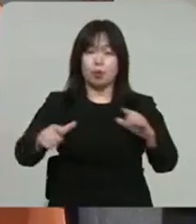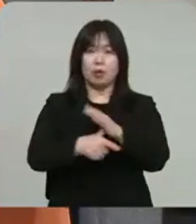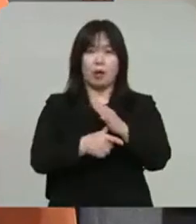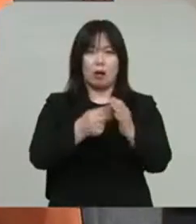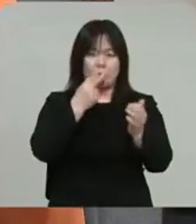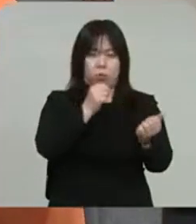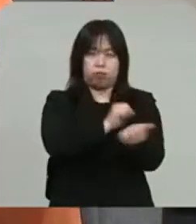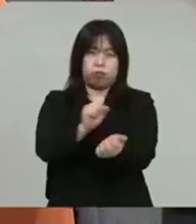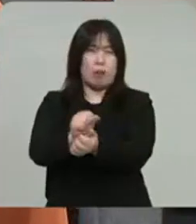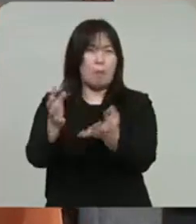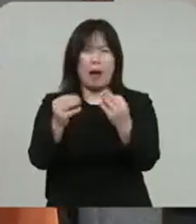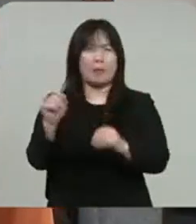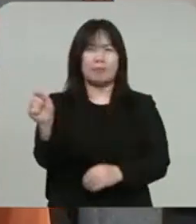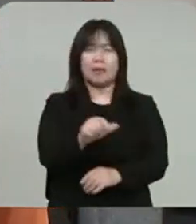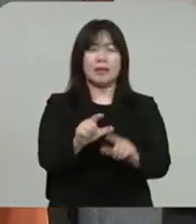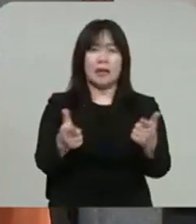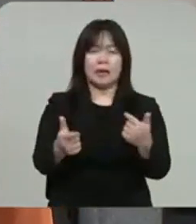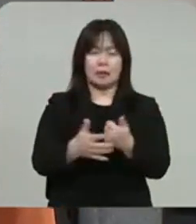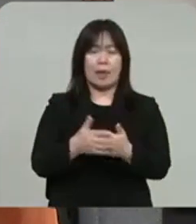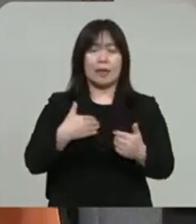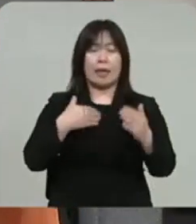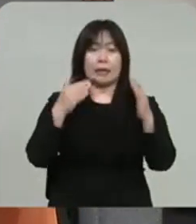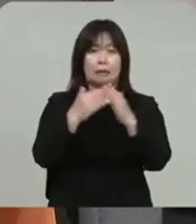빠르지 않기 때문에 자기 집에 불이 난 경우나 불이 난 집의 바로 윗